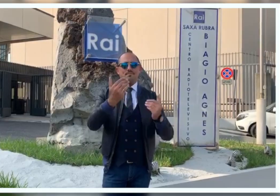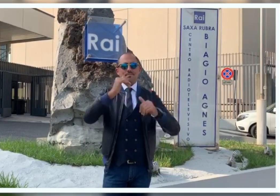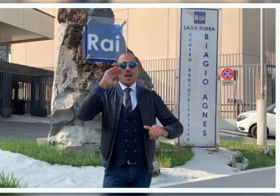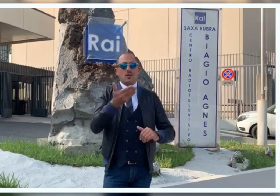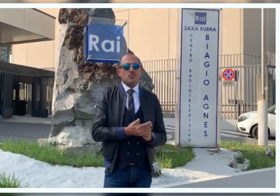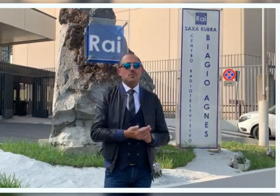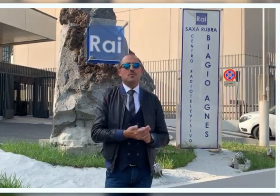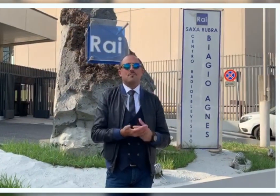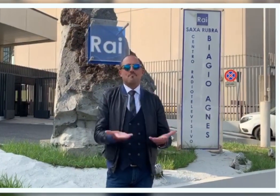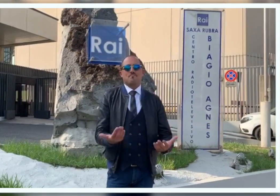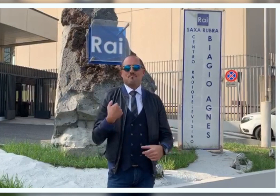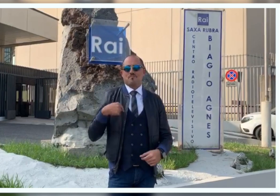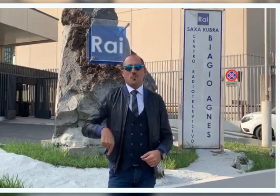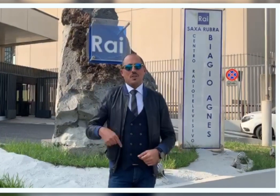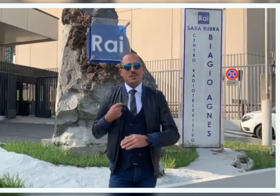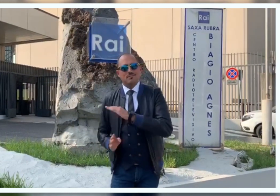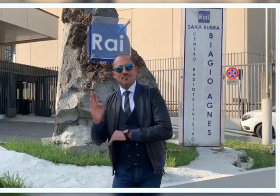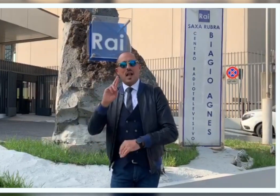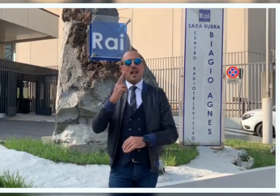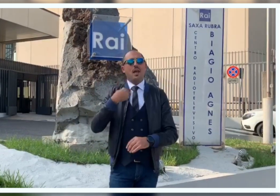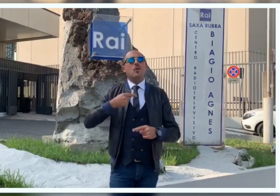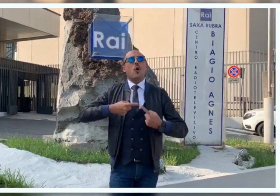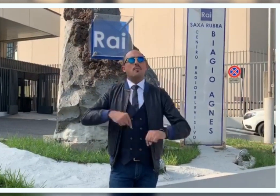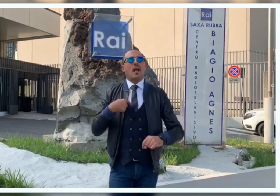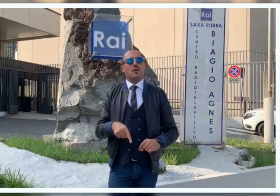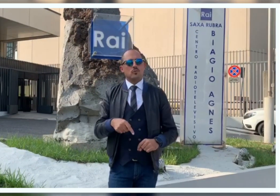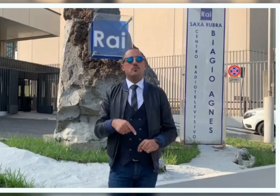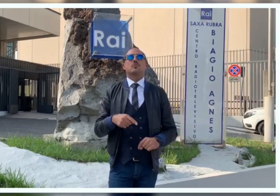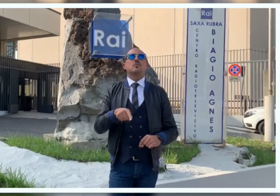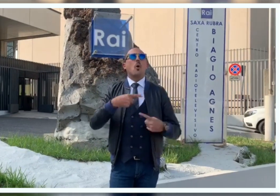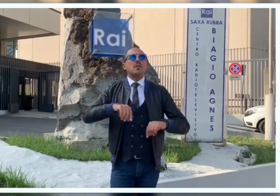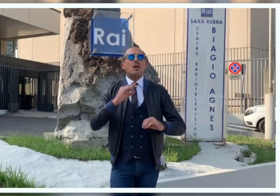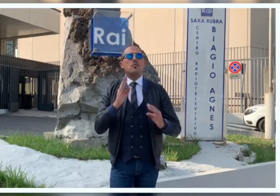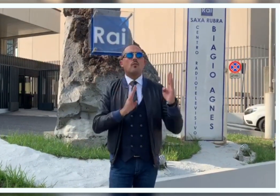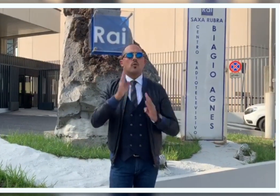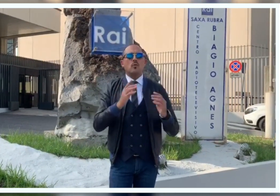Ciao a tutti, sono qui alla RAI per il Comitato di Confronto